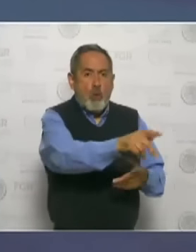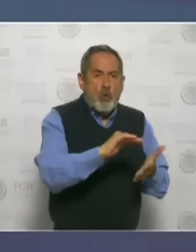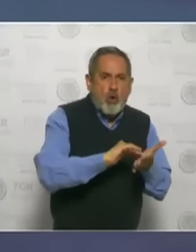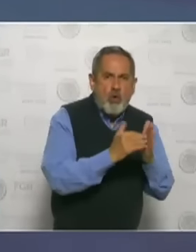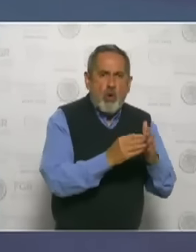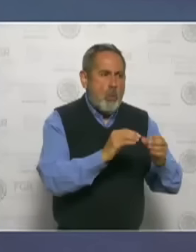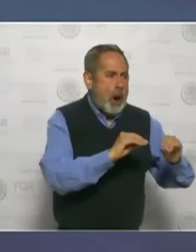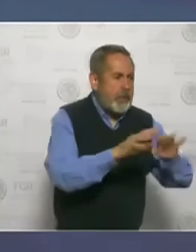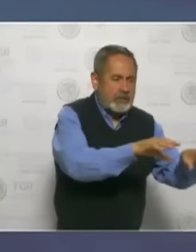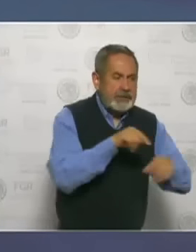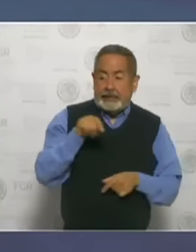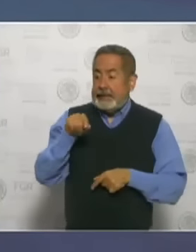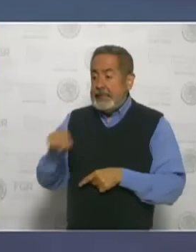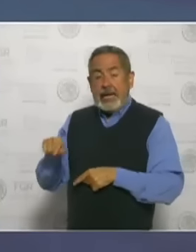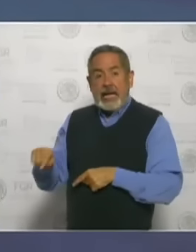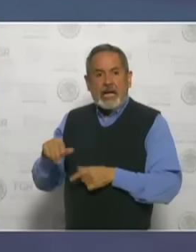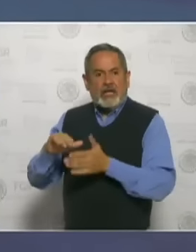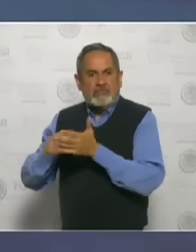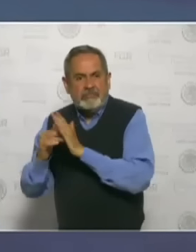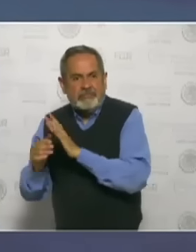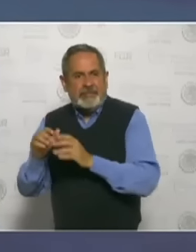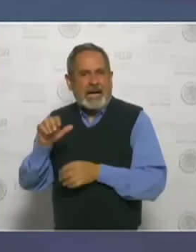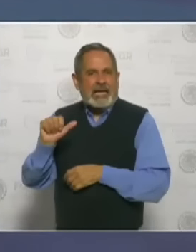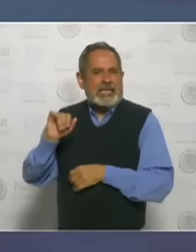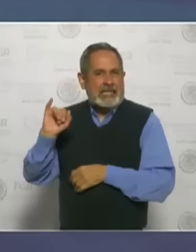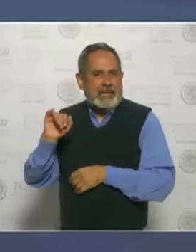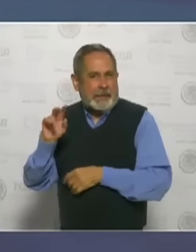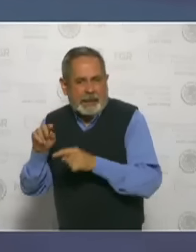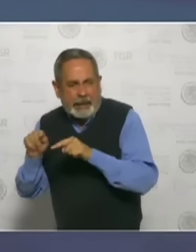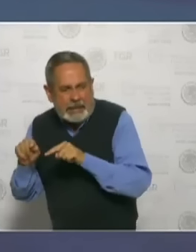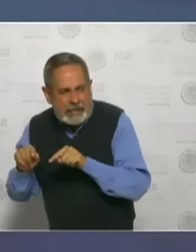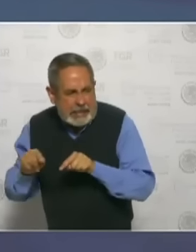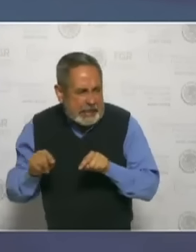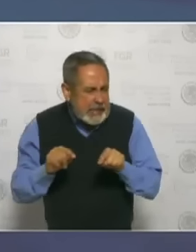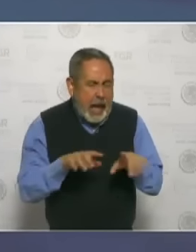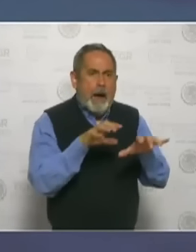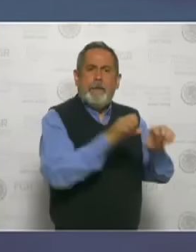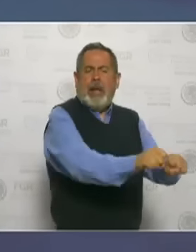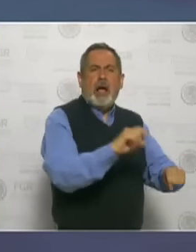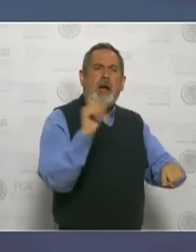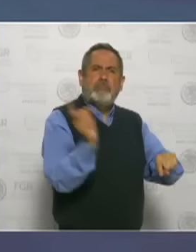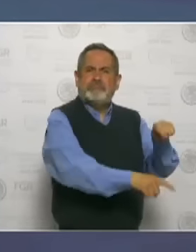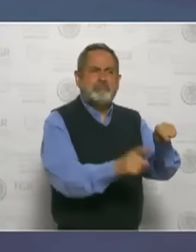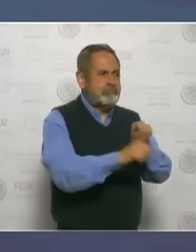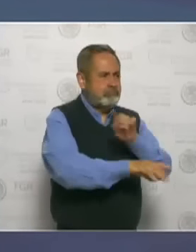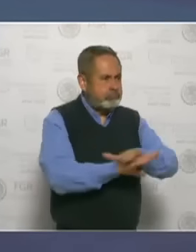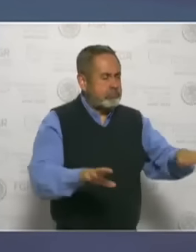Agencia de Investigación Criminal, la institución transitará definitivamente hacia una procuración